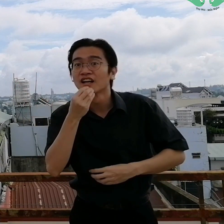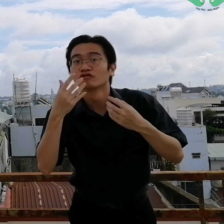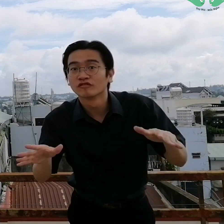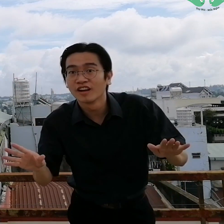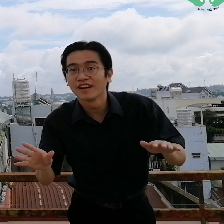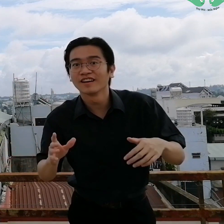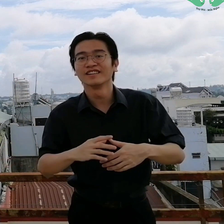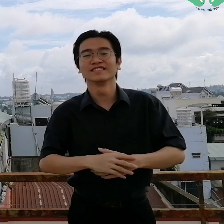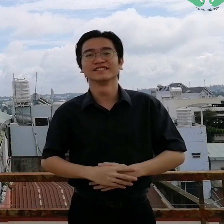Các bạn đã thưởng thức chưa?